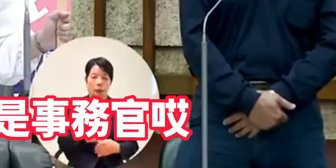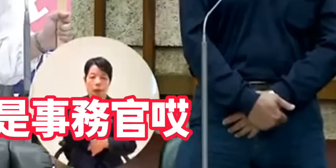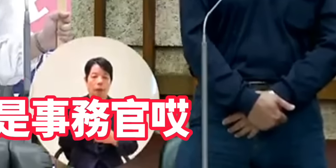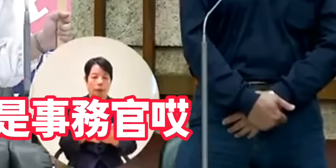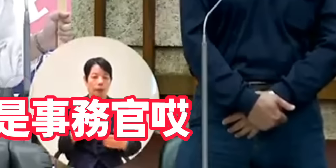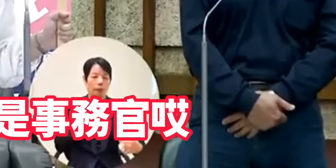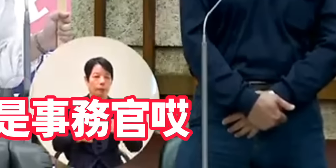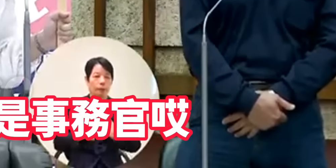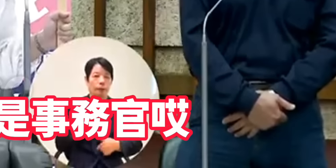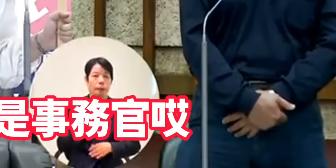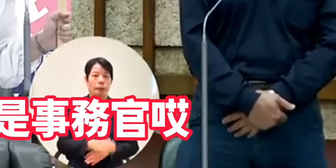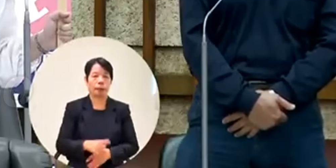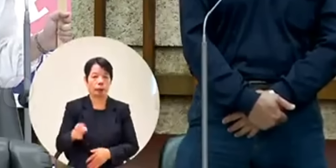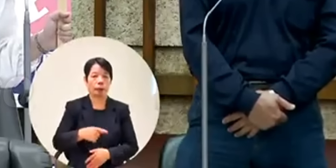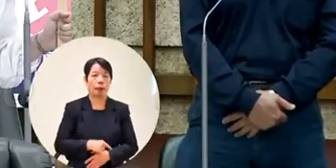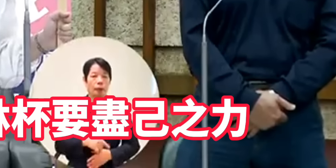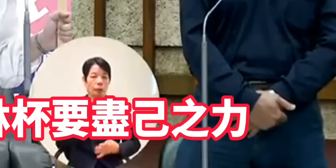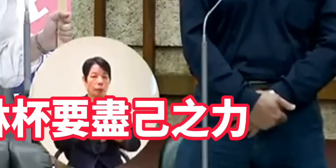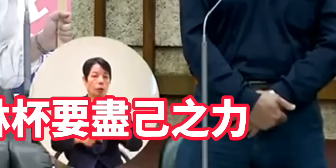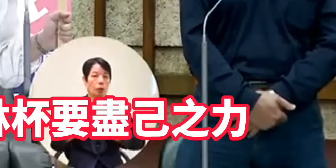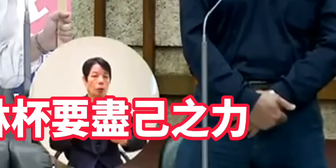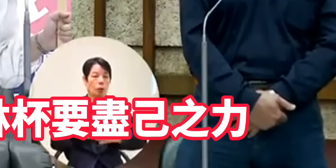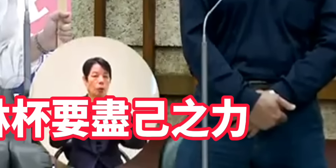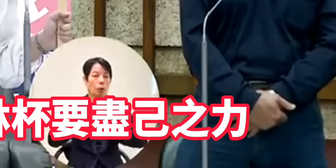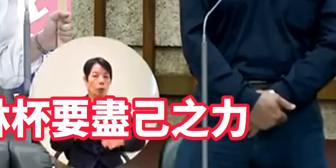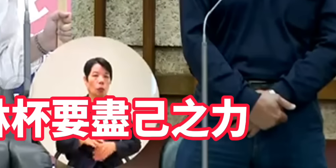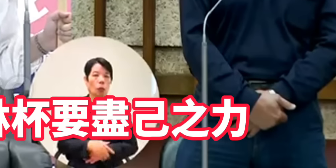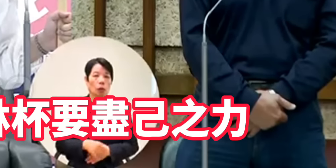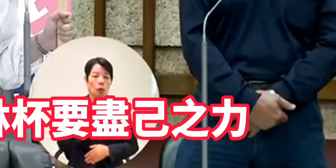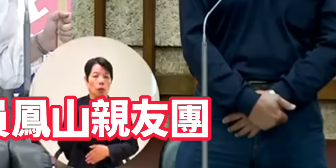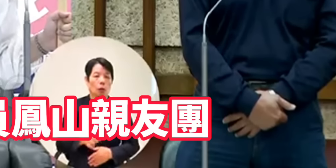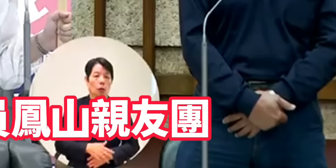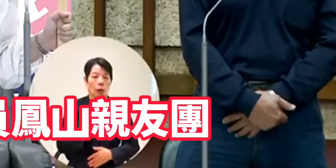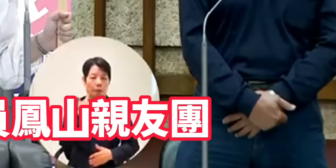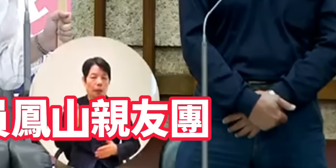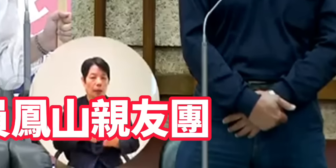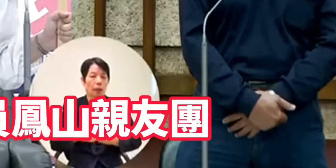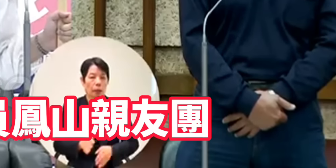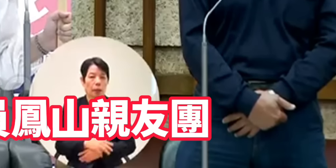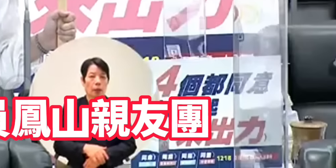他是事務官哎 他說林杯要盡己之力 動員鳳山親友團